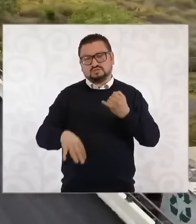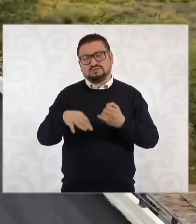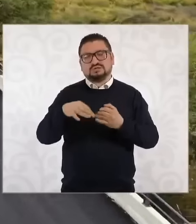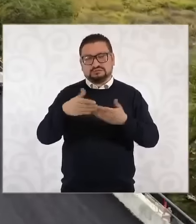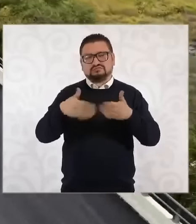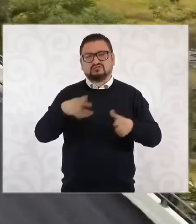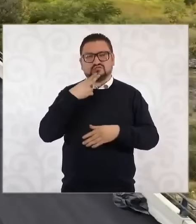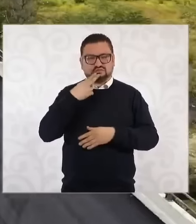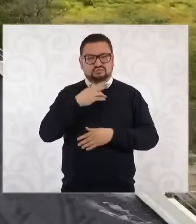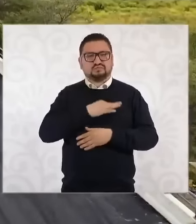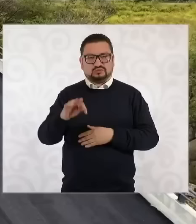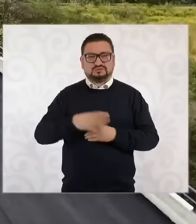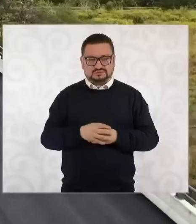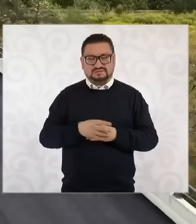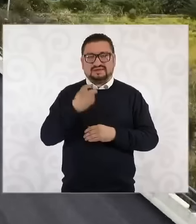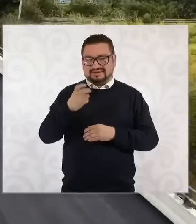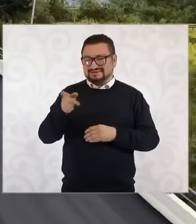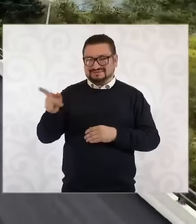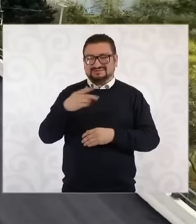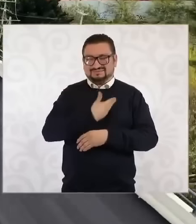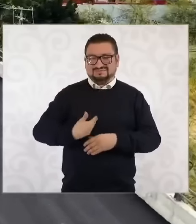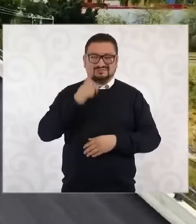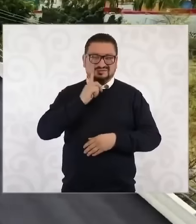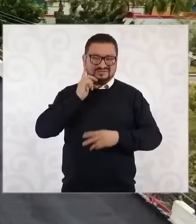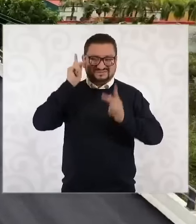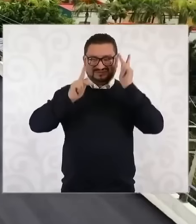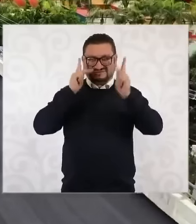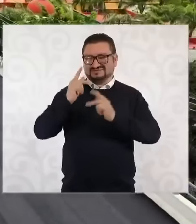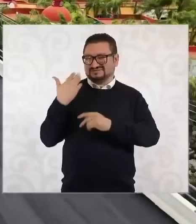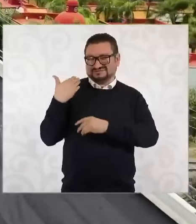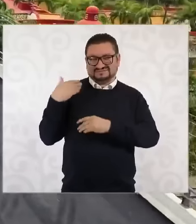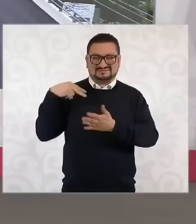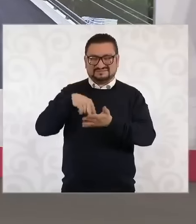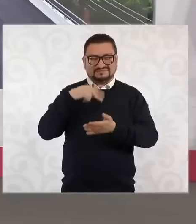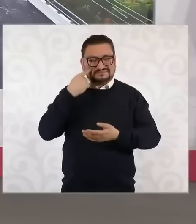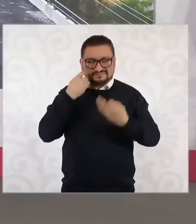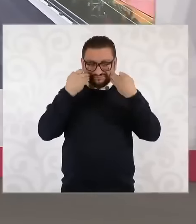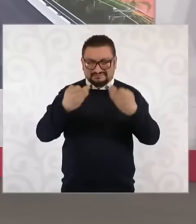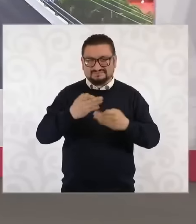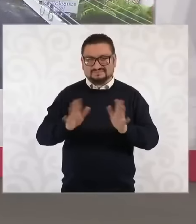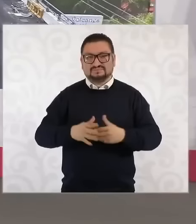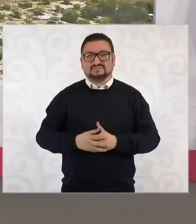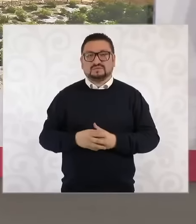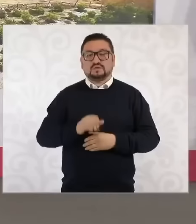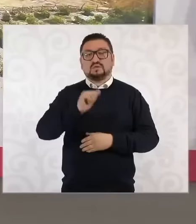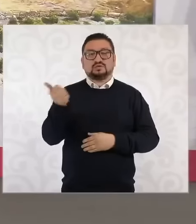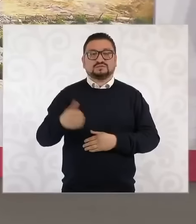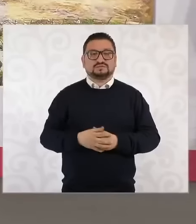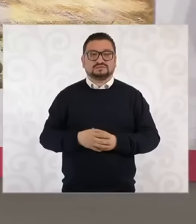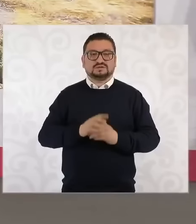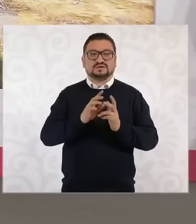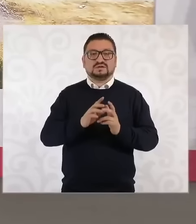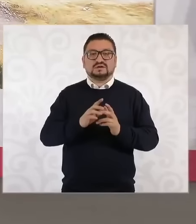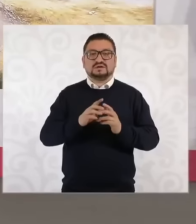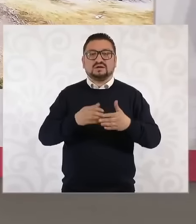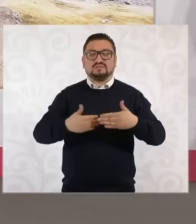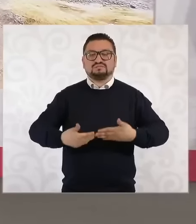la circulación. Este lo visitó la presidenta hace unas unos días. La siguiente, el presa las trancas